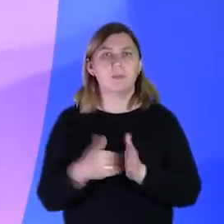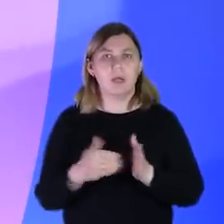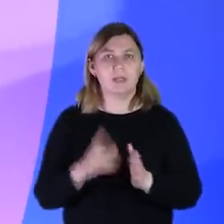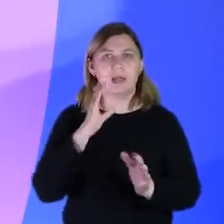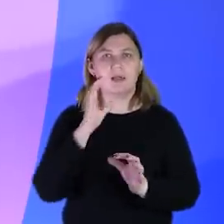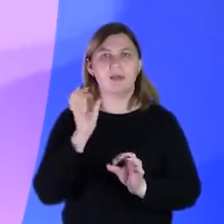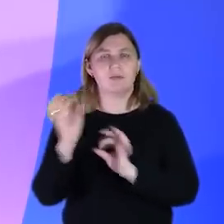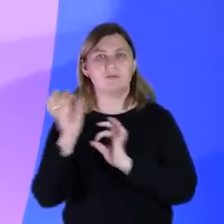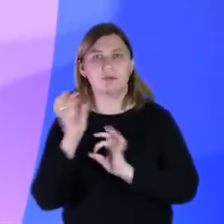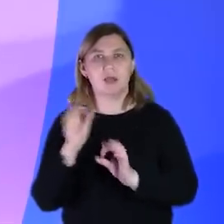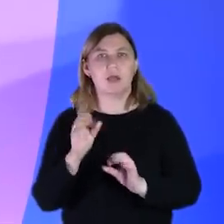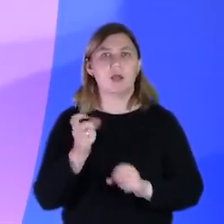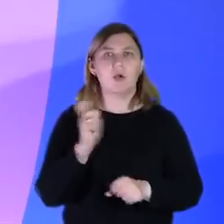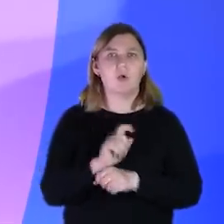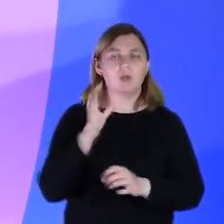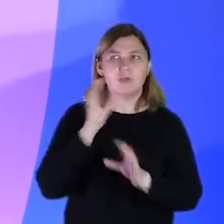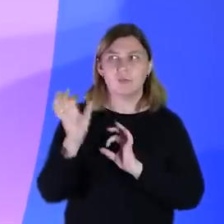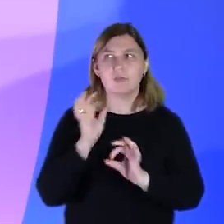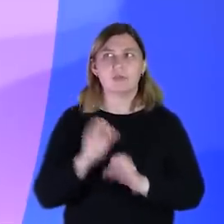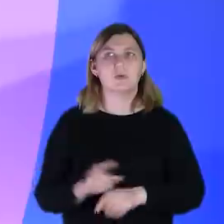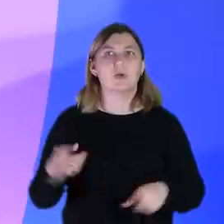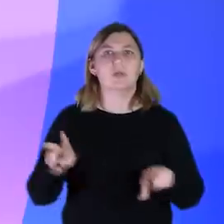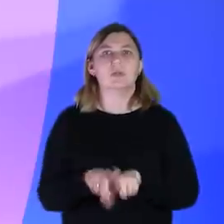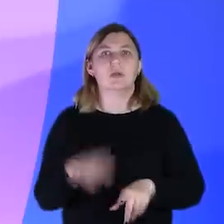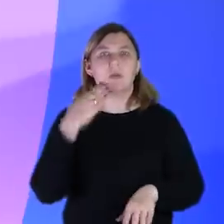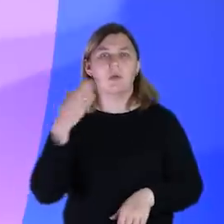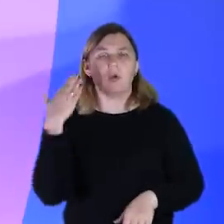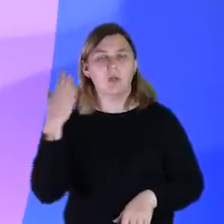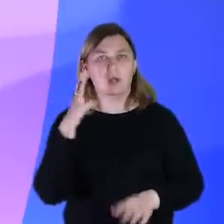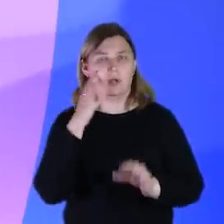i dla kontrwywiadu. Ale wracając do tych informatorów honorowych.